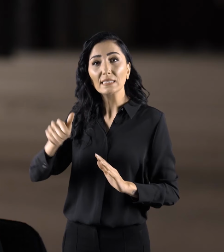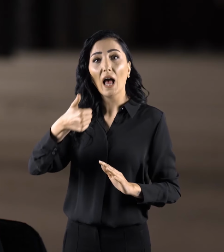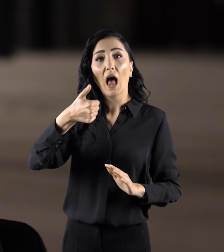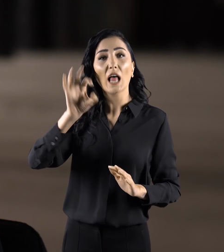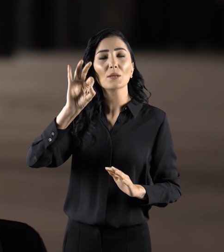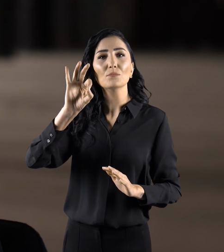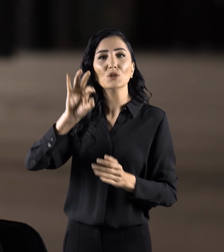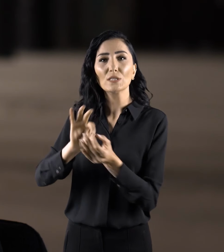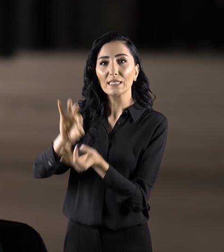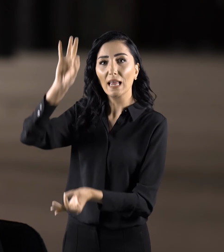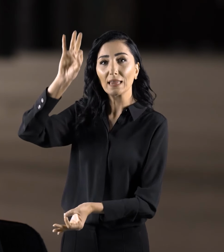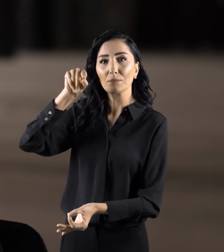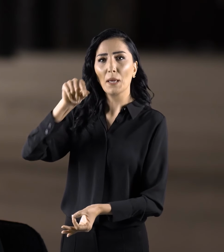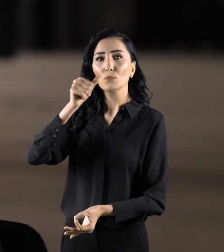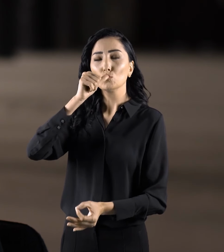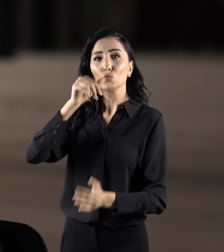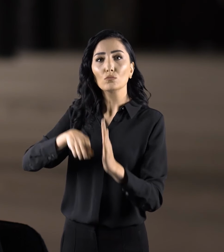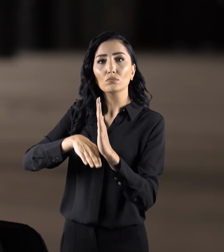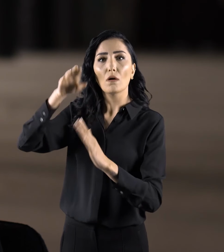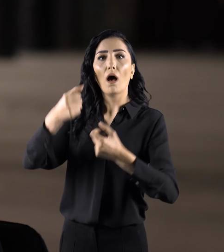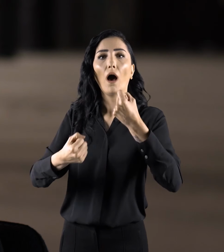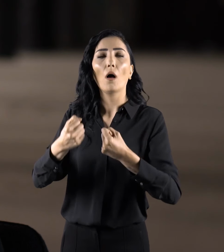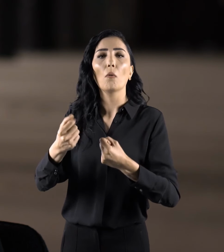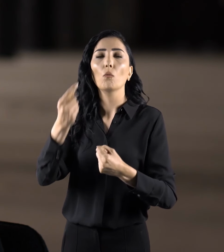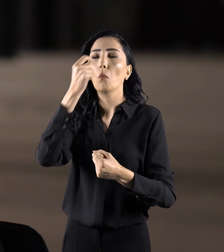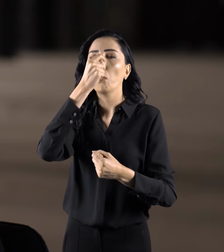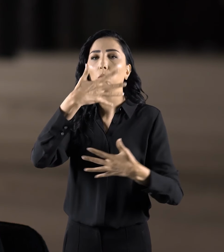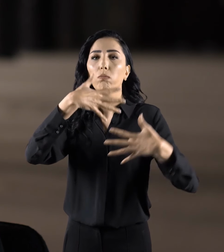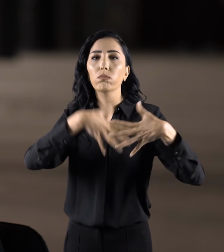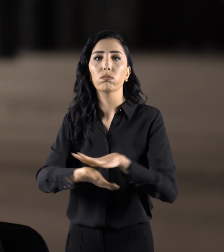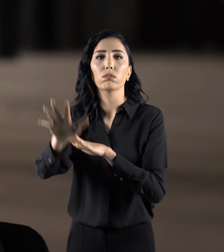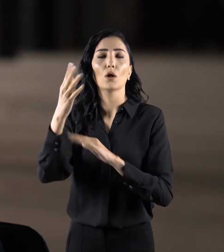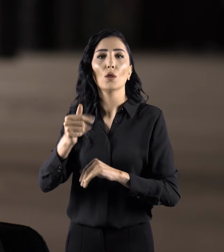altmış santim derinliğindeki bir su seviyesi ise arabayı kolaylıkla sürükleyebilir.